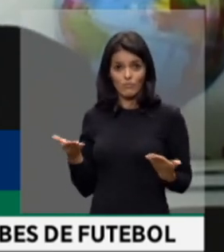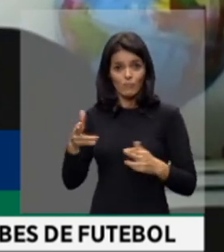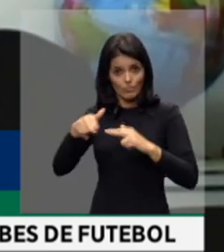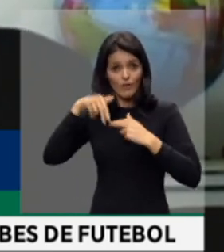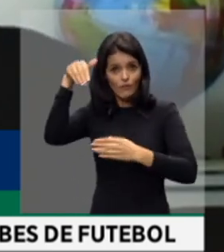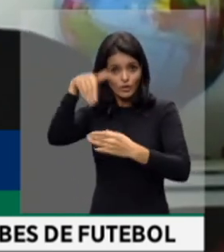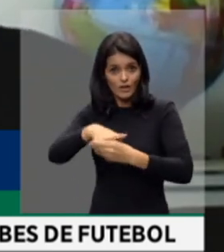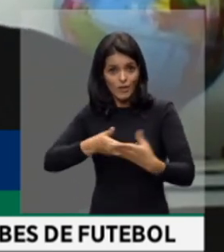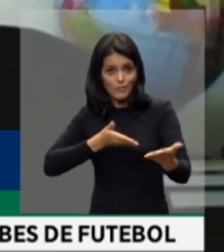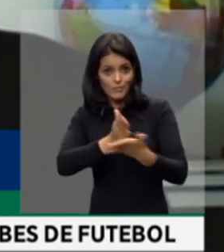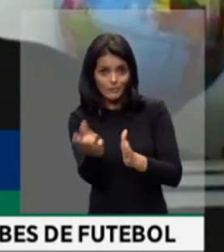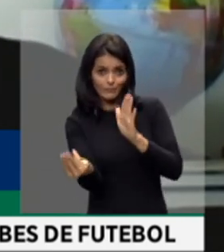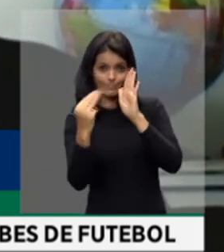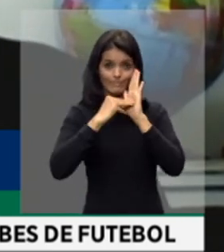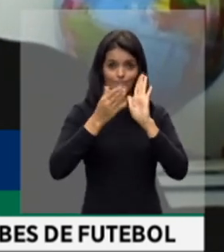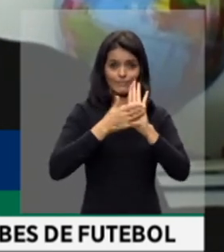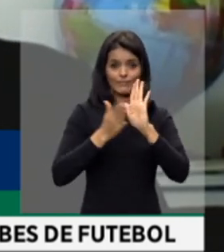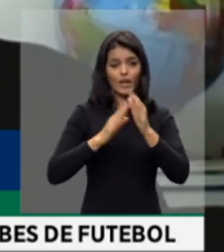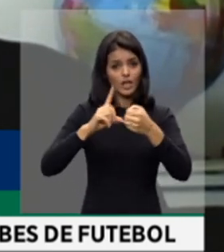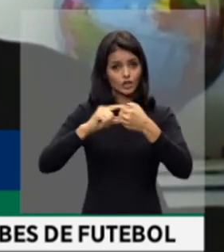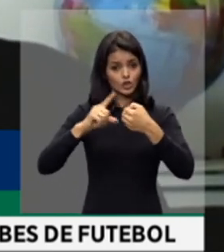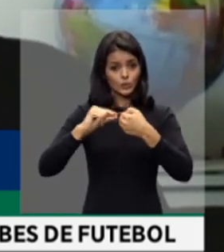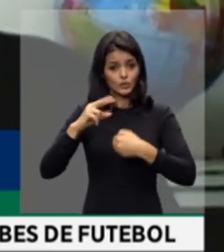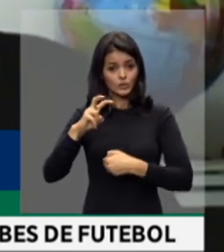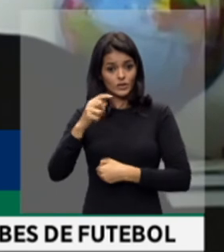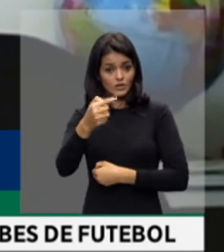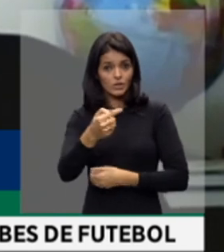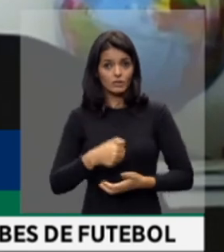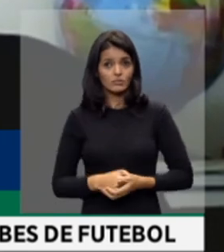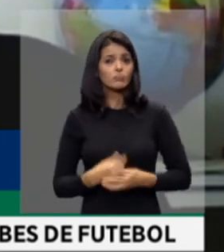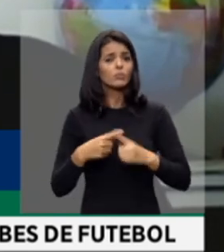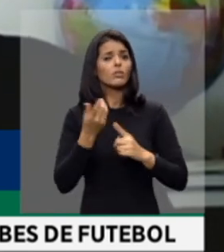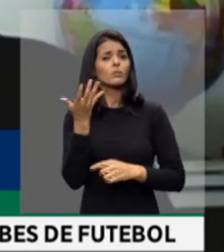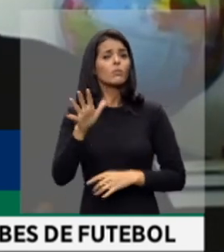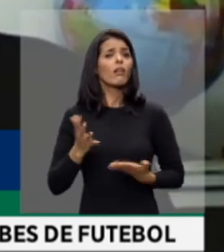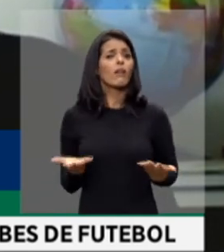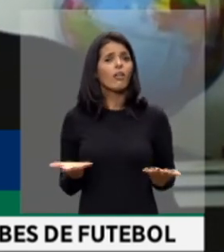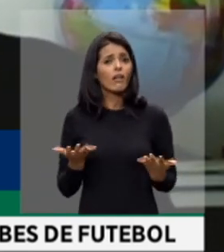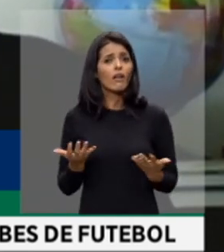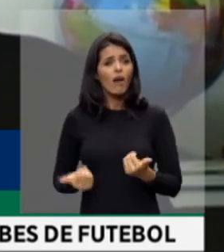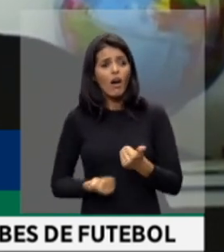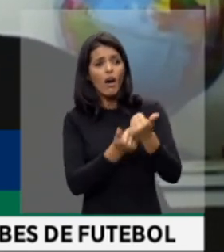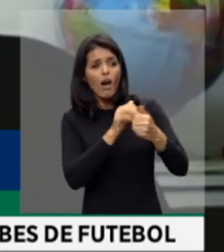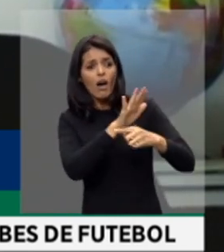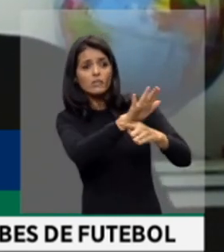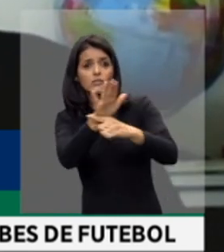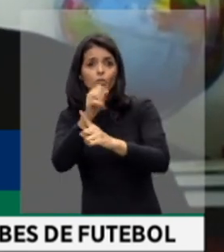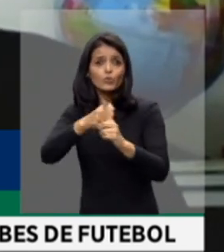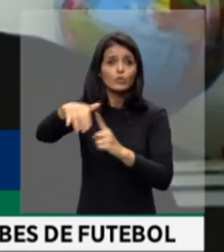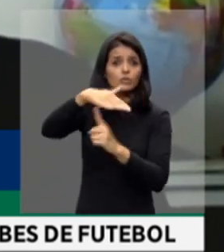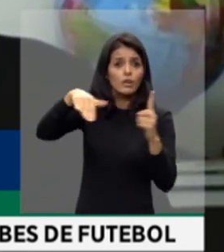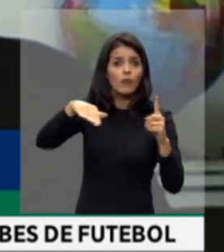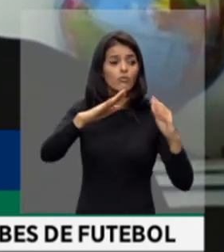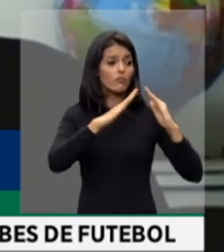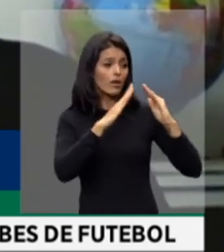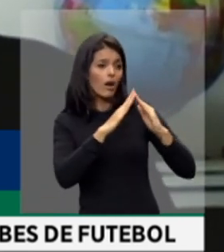ENTÃO, NÓS PRECISAMOS... REPOR O ART. 57 DA LEI PELÉ NÃO PODE SER REVOGADO. E GRAÇAS A AÇÃO DOS NOSSOS